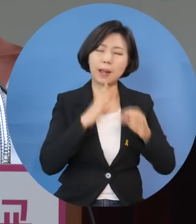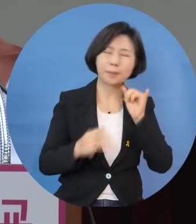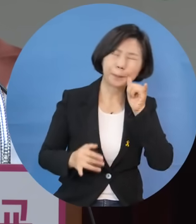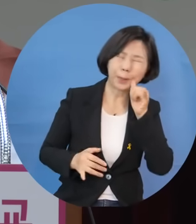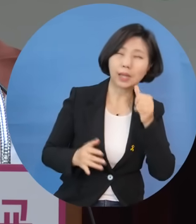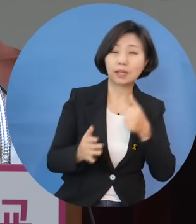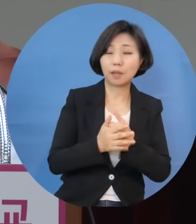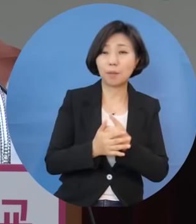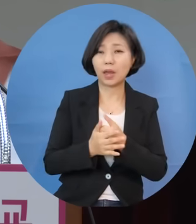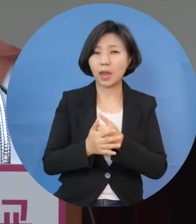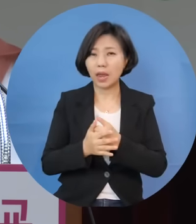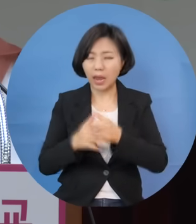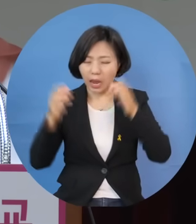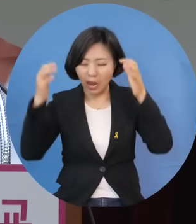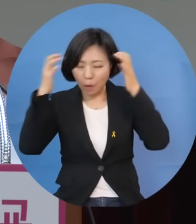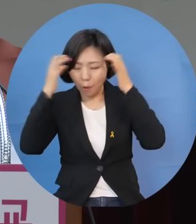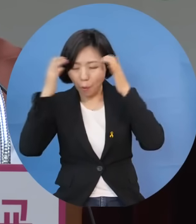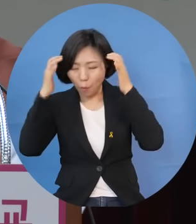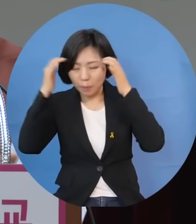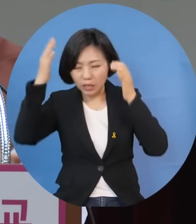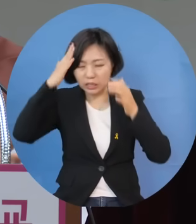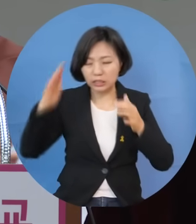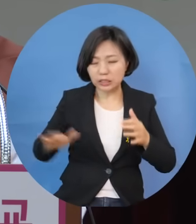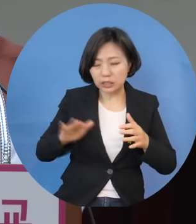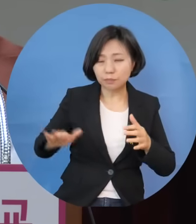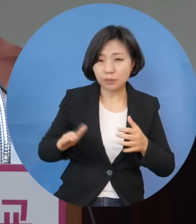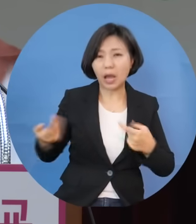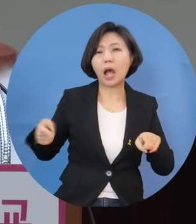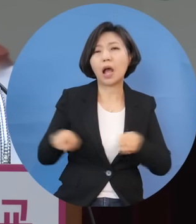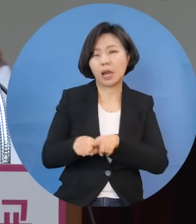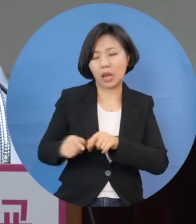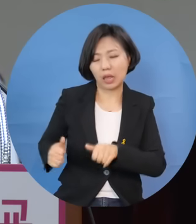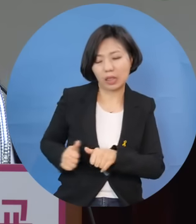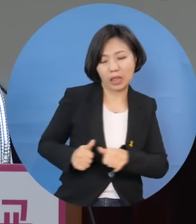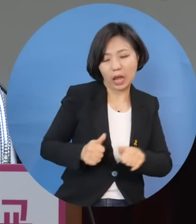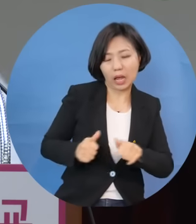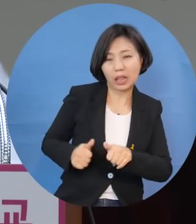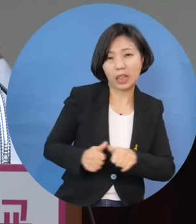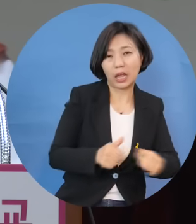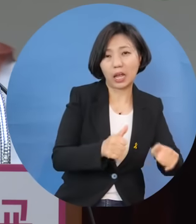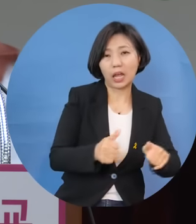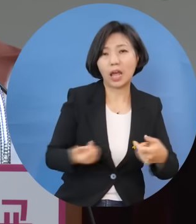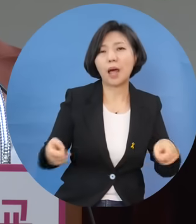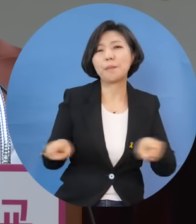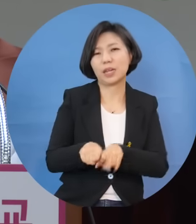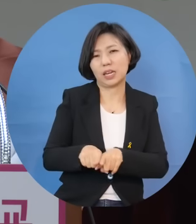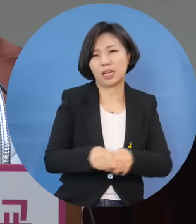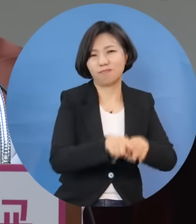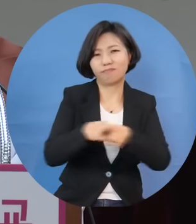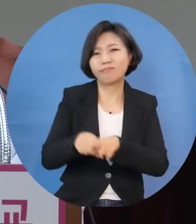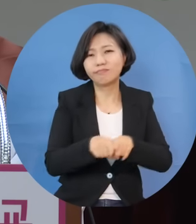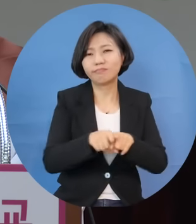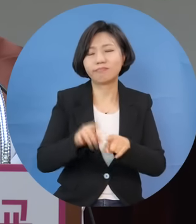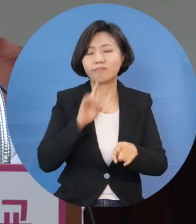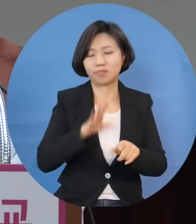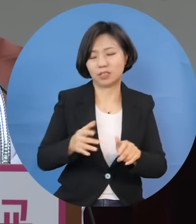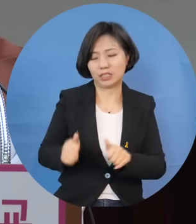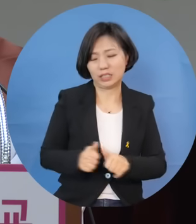늘 괴로움이 그림자처럼 따라다녀요. 늘 이렇게 따라다니는 거예요.